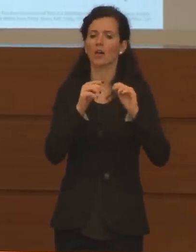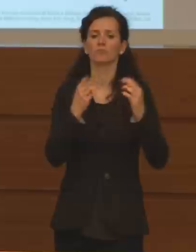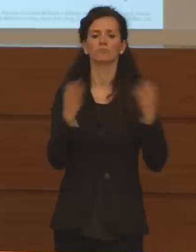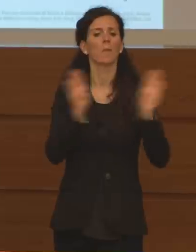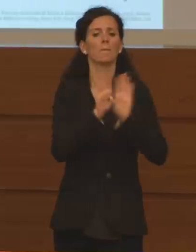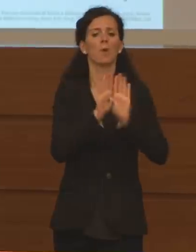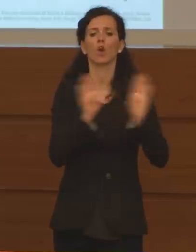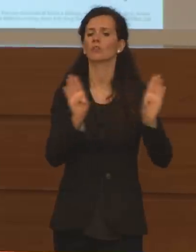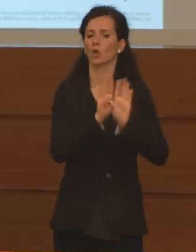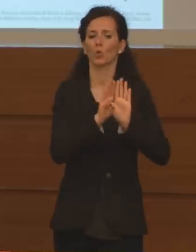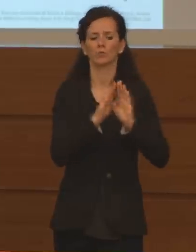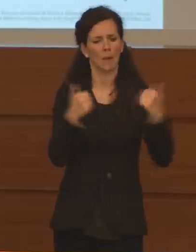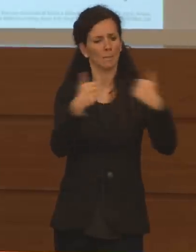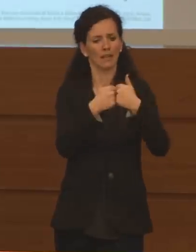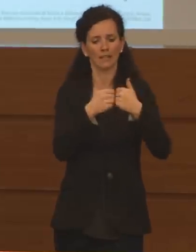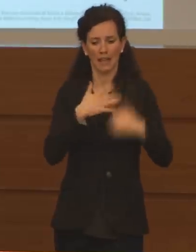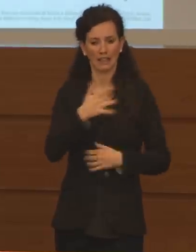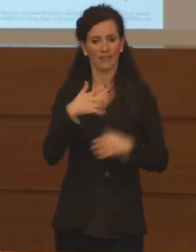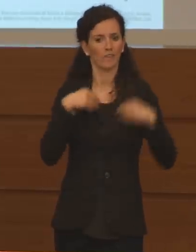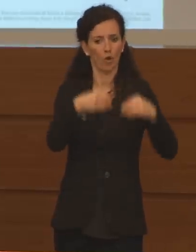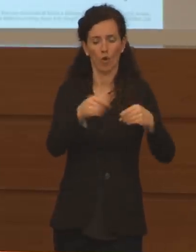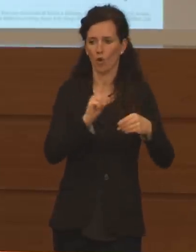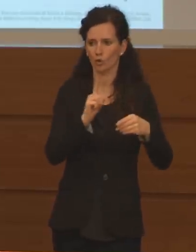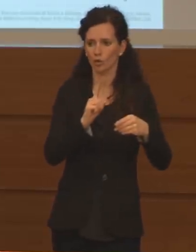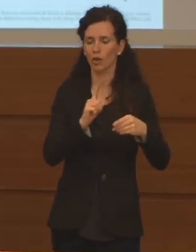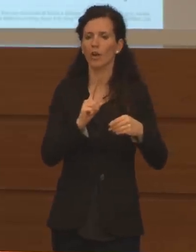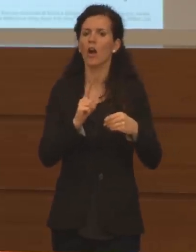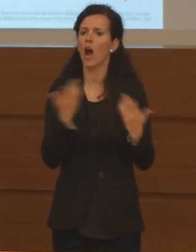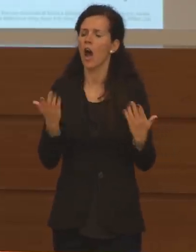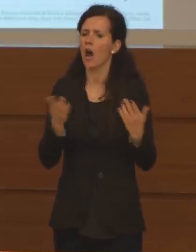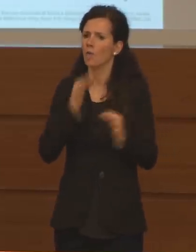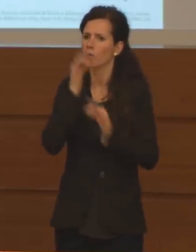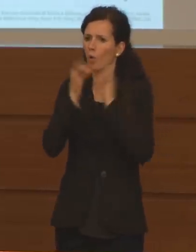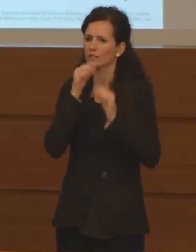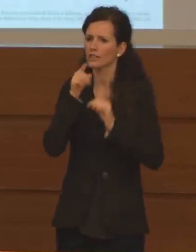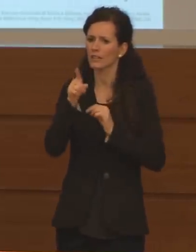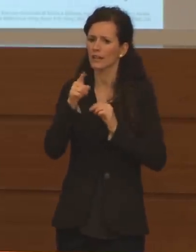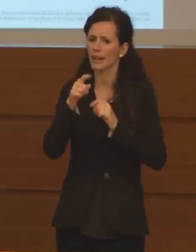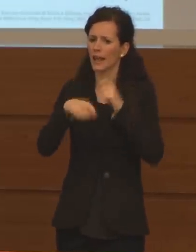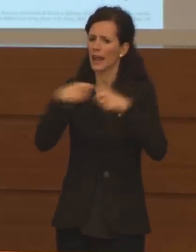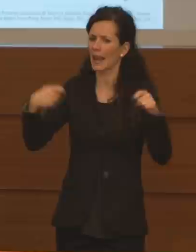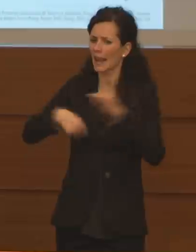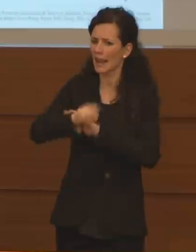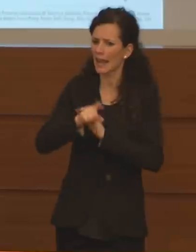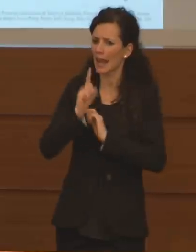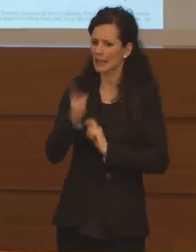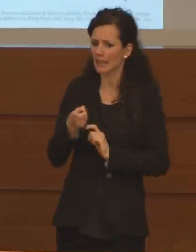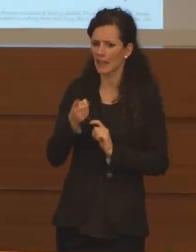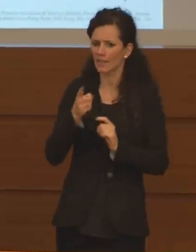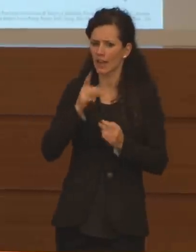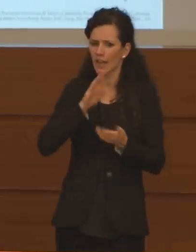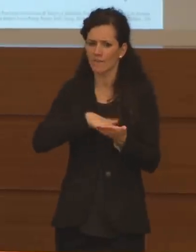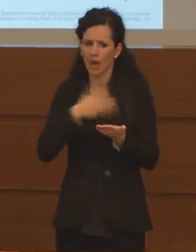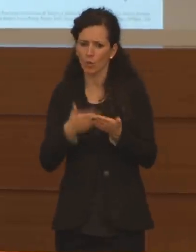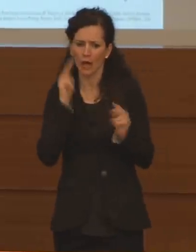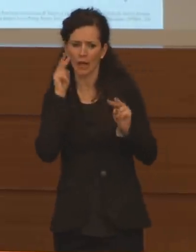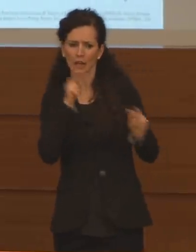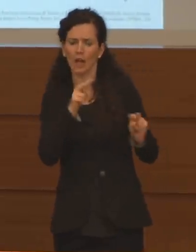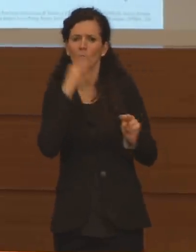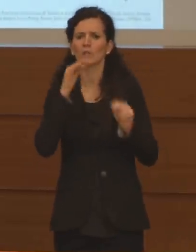queste sono le uniche due eventualità? Quindi la Lega Calcio dovrà valutare... una cosa è certa non ci sarà pubblico nelle partite di Serie A che si svolgeranno